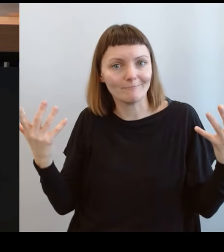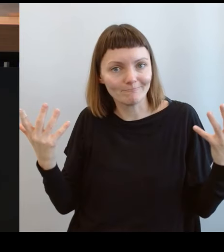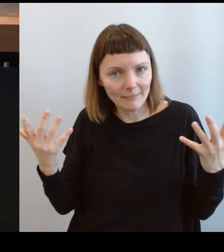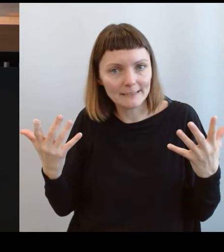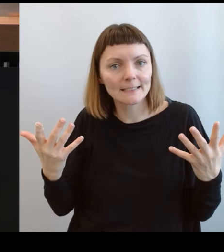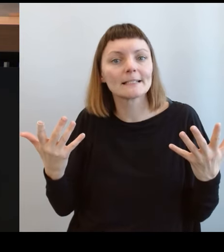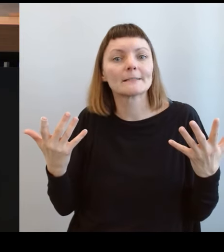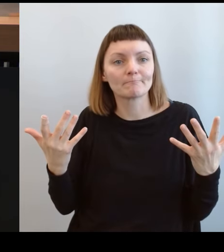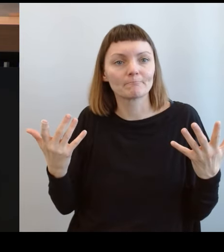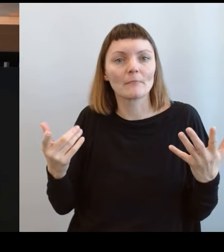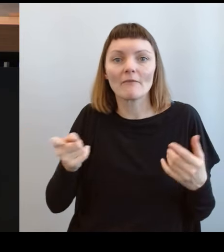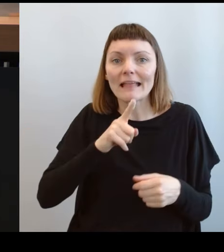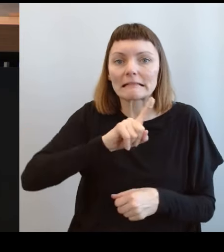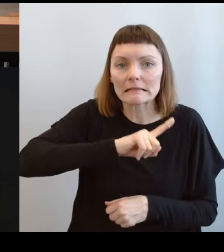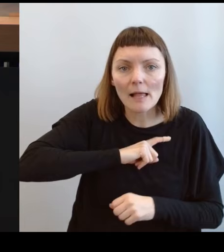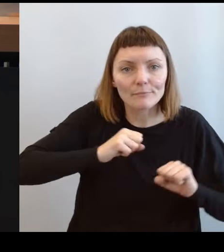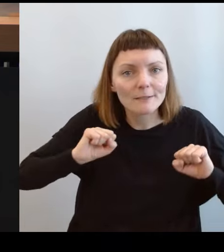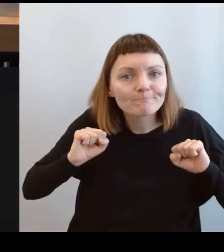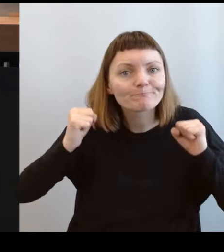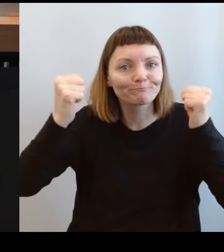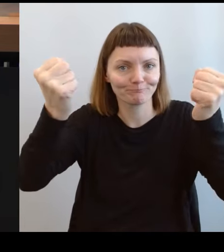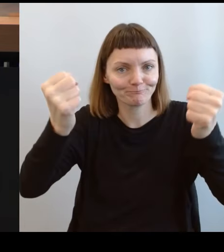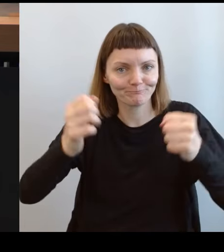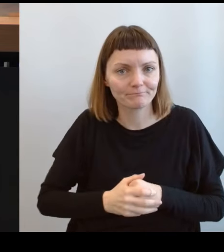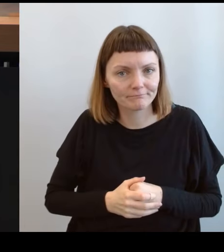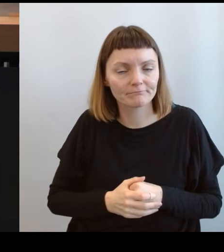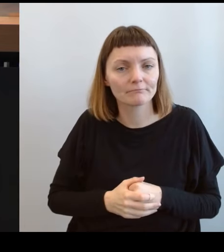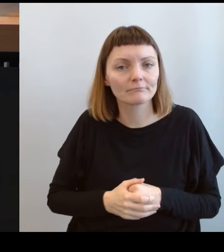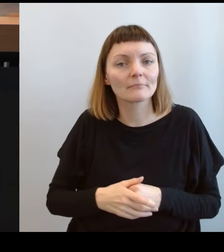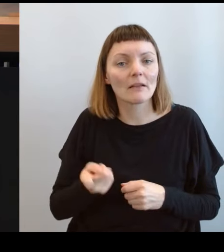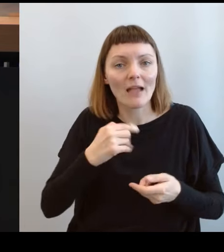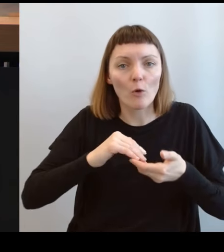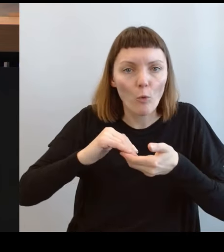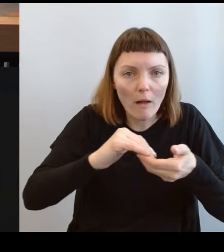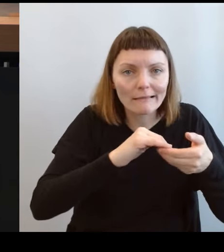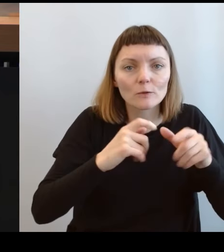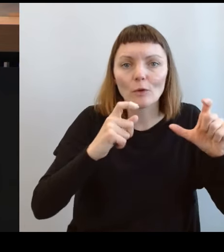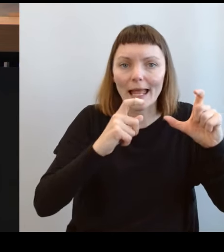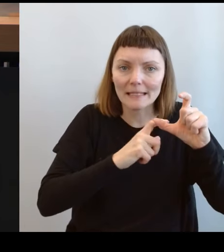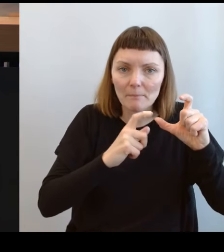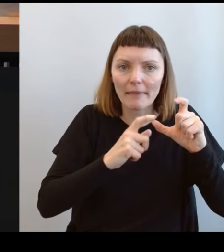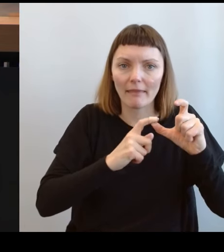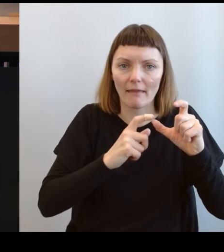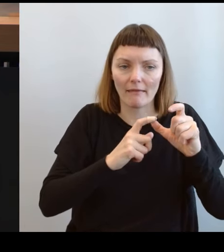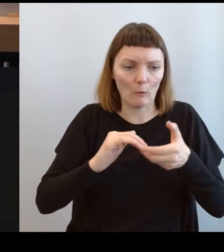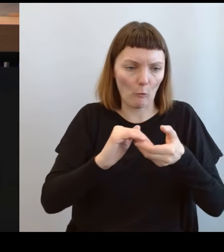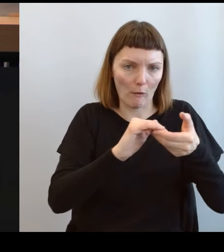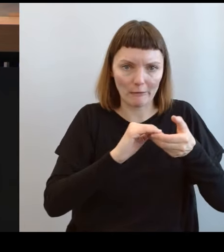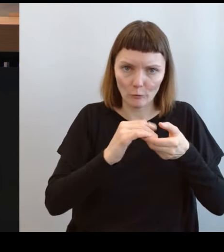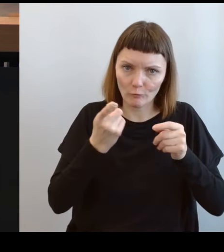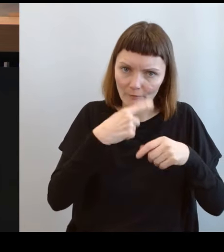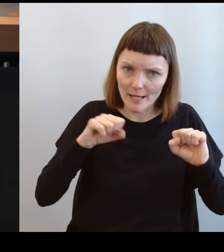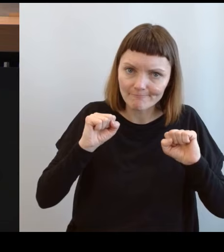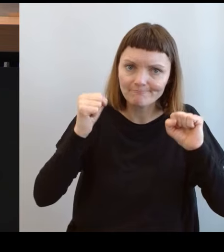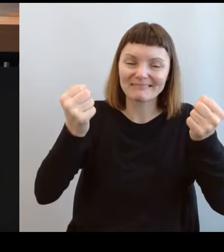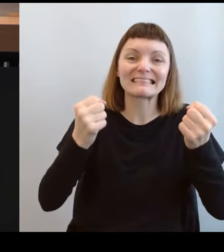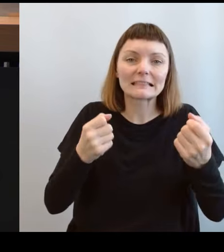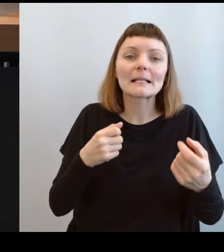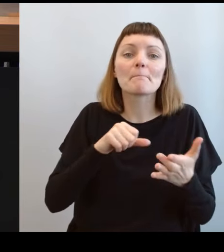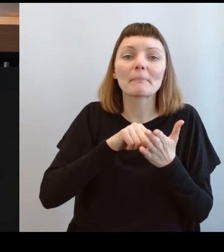unserer Koalition, von der SPD. Und es geht ganz genau um bezahlbaren Wohnraum und Beratungsangebote, Unterstützungsangebote im Breiten,